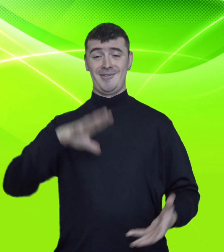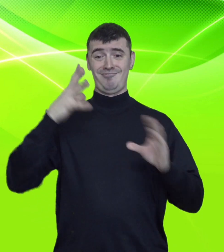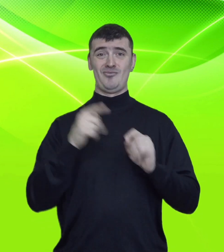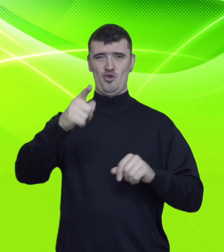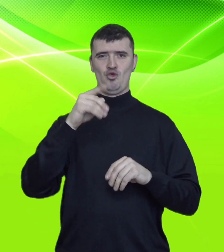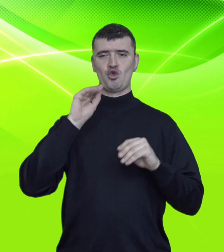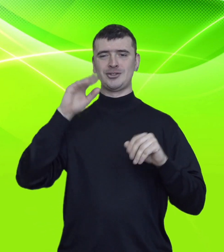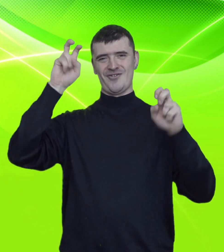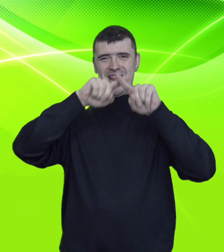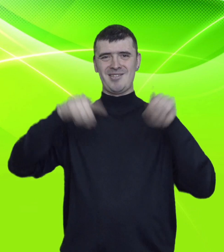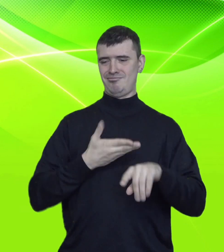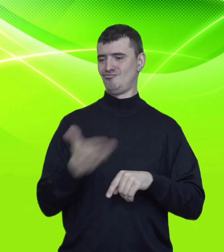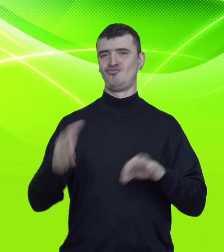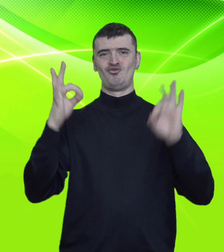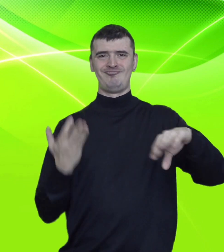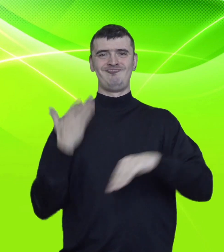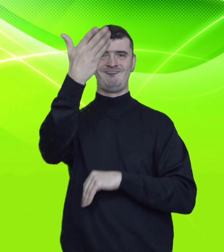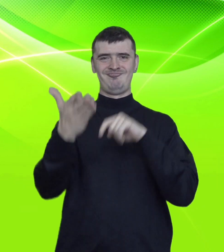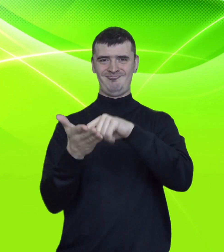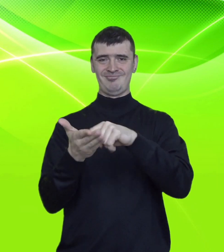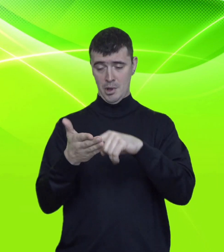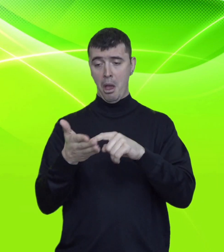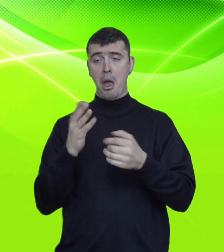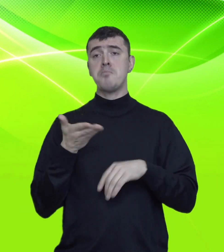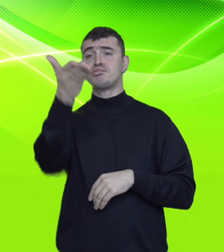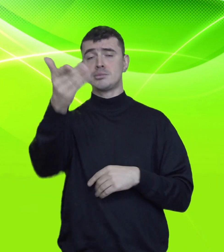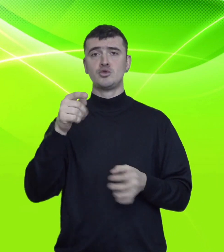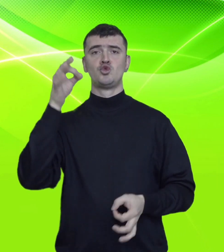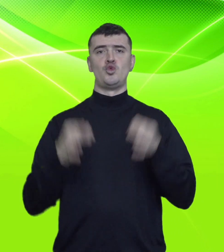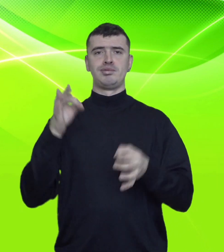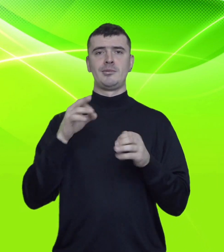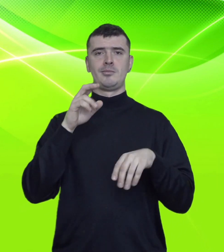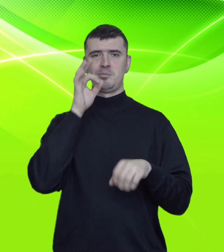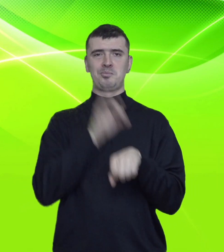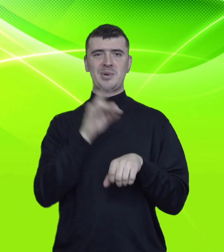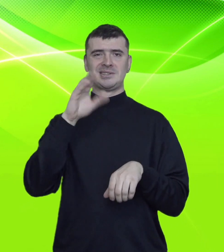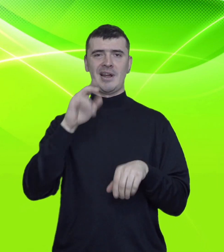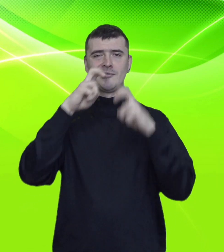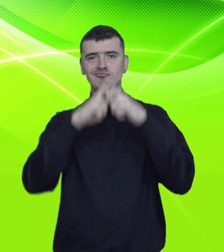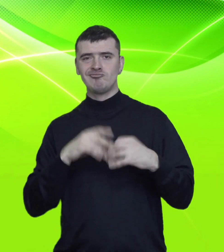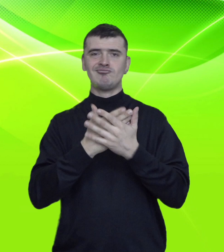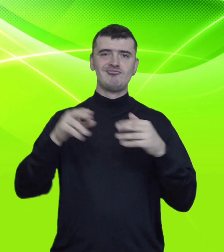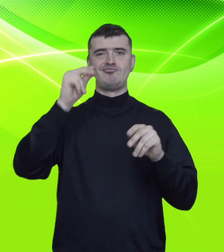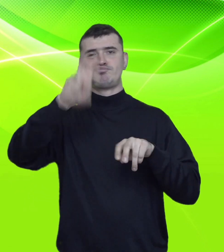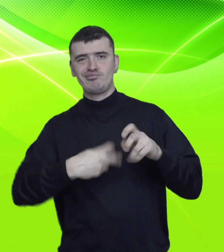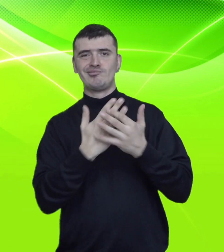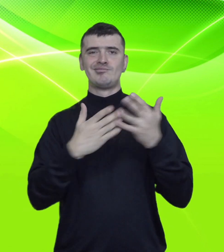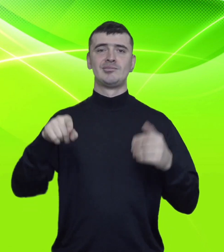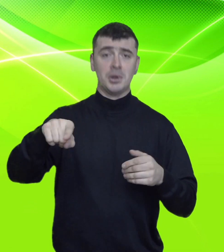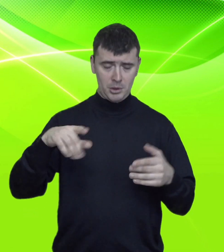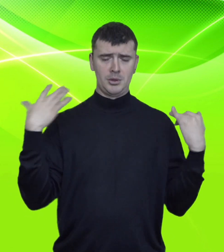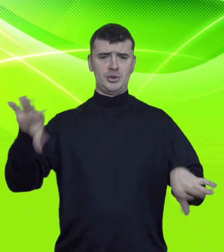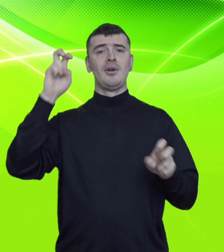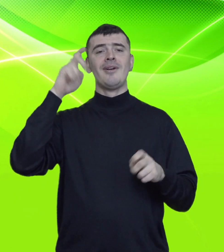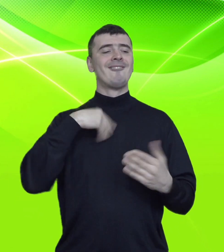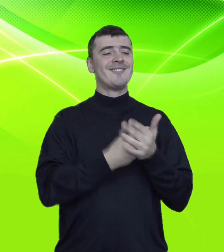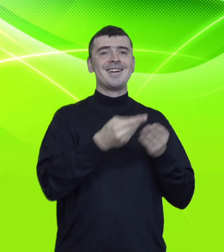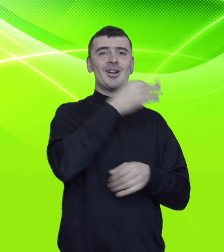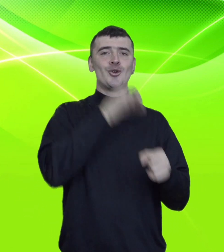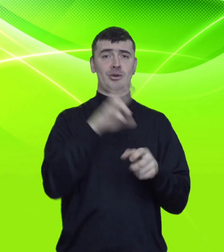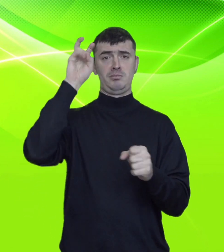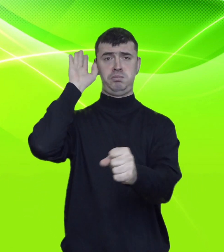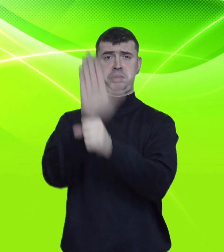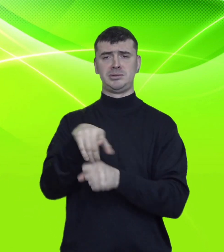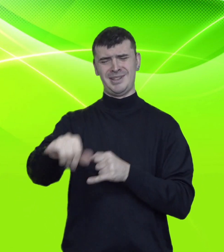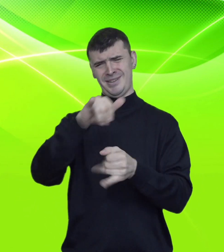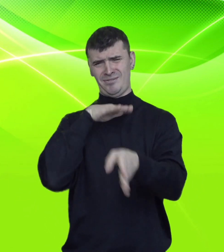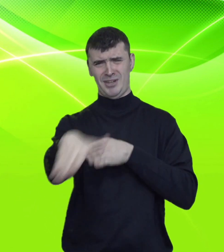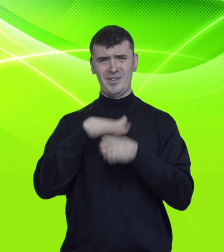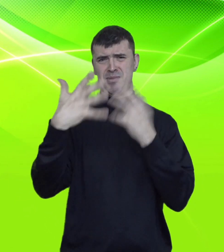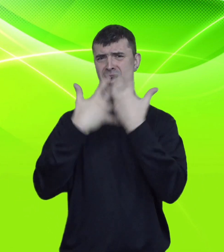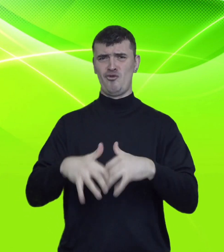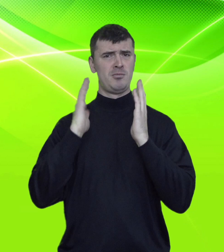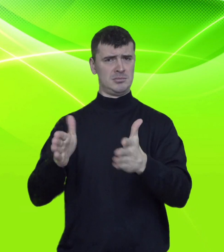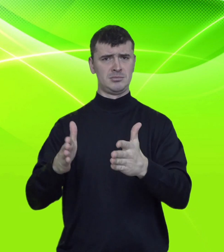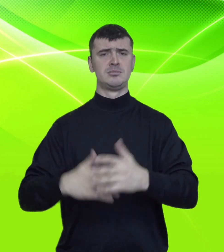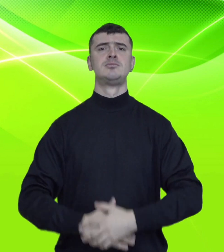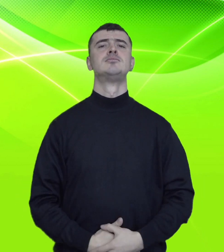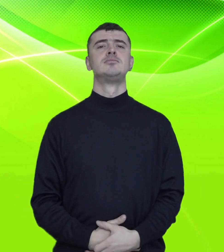На основании этого удостоверения судебный пристав приводит решение финансового уполномоченного в исполнение.